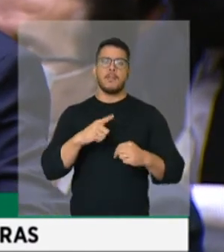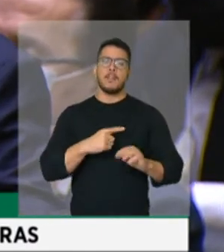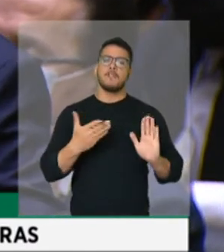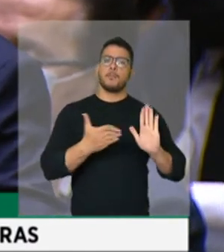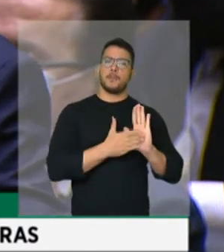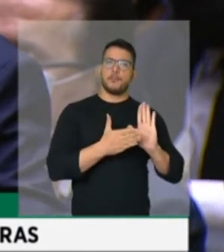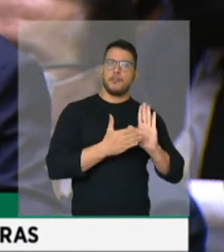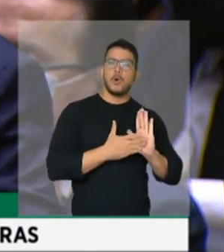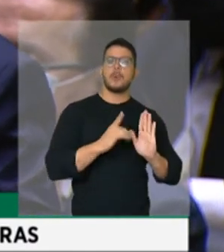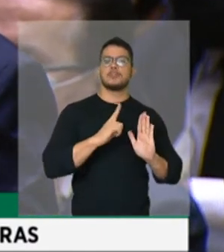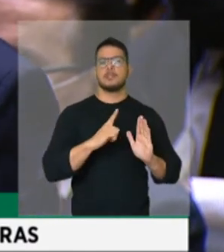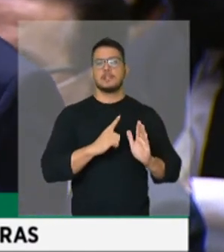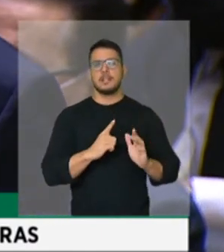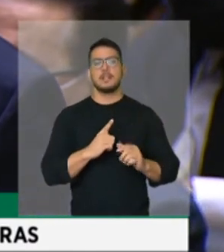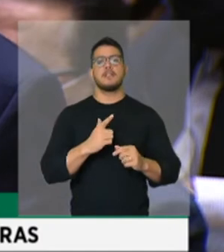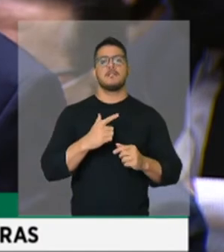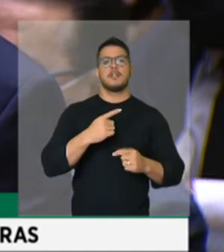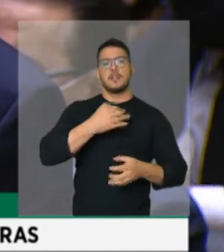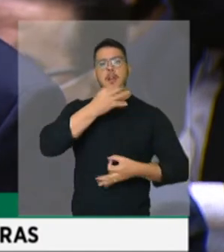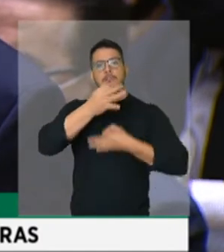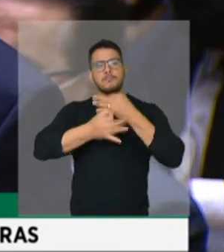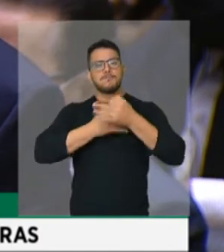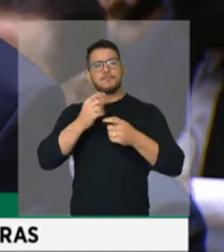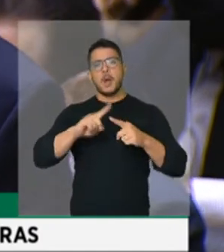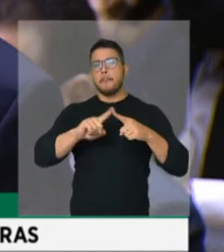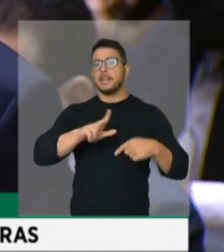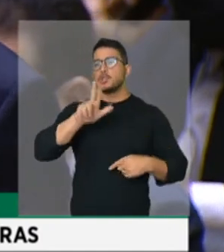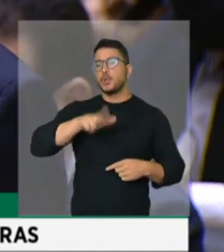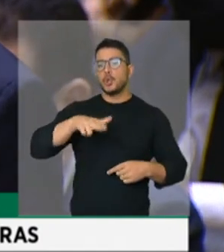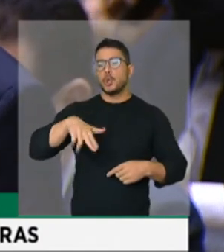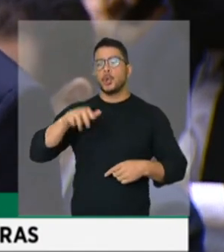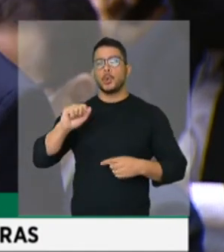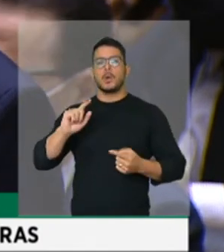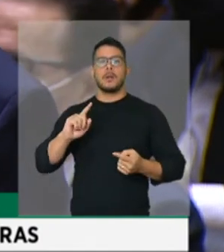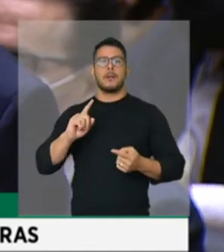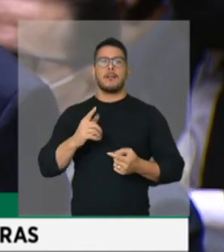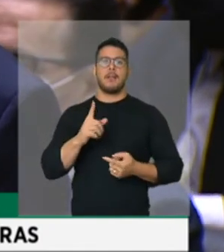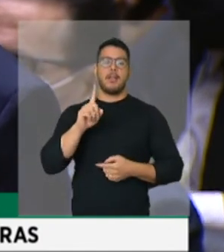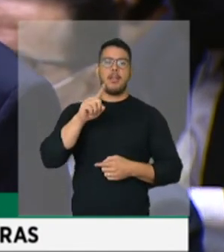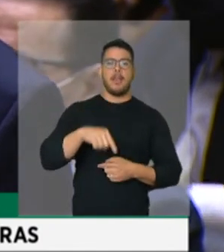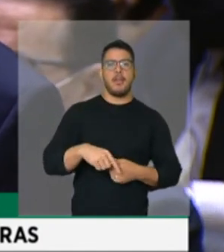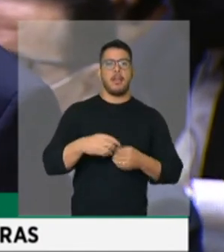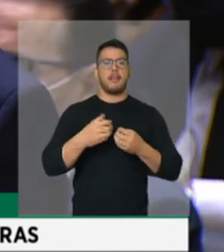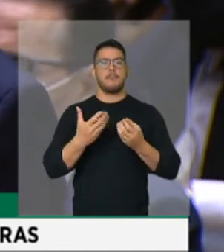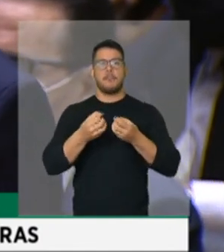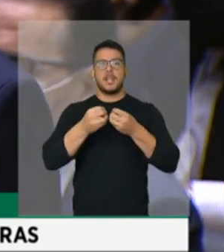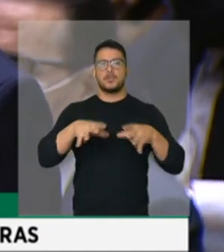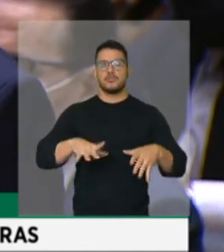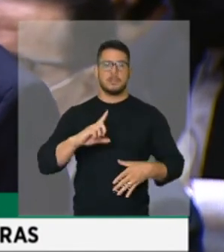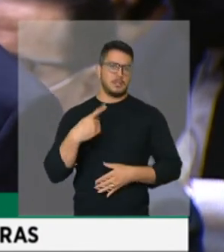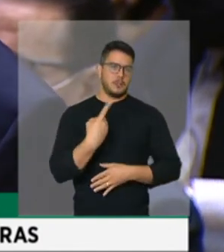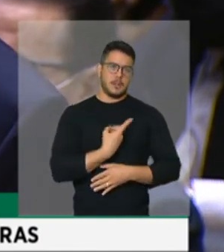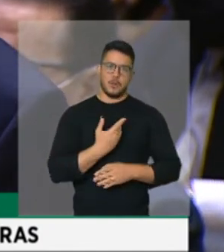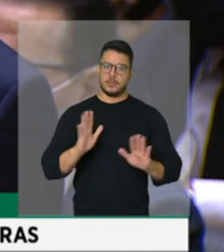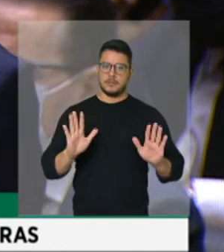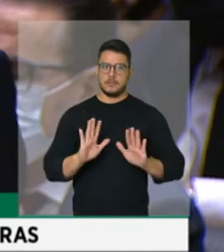REUNIÃO COMIGO, TRAZENDO PROPOSTA ALTERNATIVAS E DEFENDENDO. NUNCA FAZENDO UMA COISA QUE REBAIXA A NÓS PESSOALMENTE E AO PARLAMENTO COMO UM TODO. -- [PRESIDENTE]: MUITO